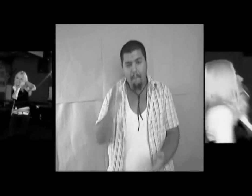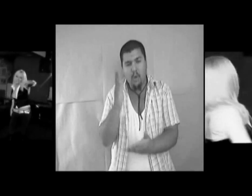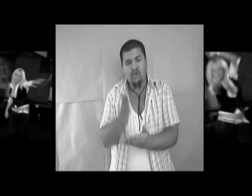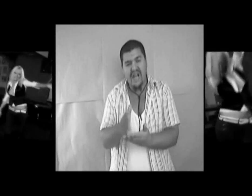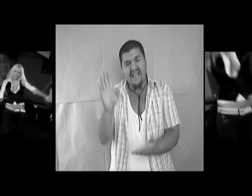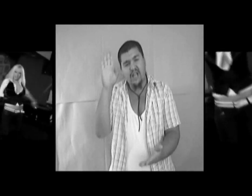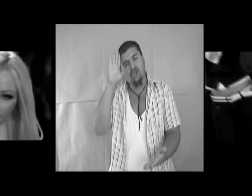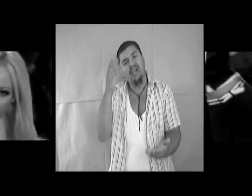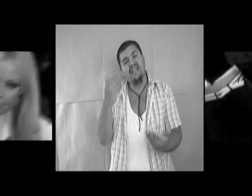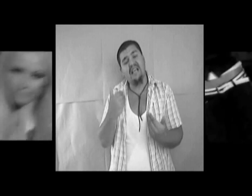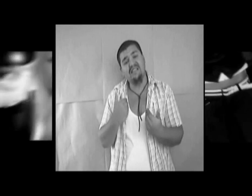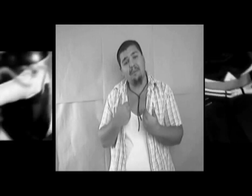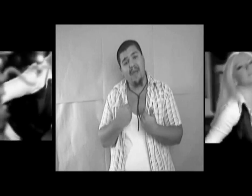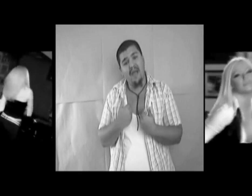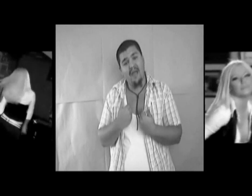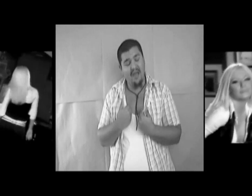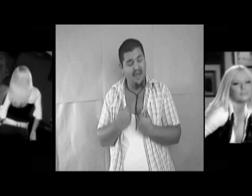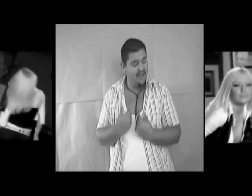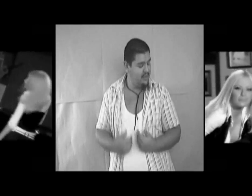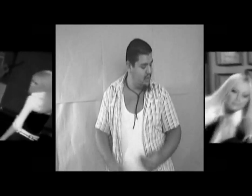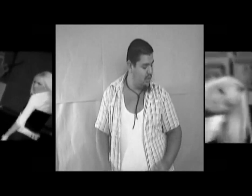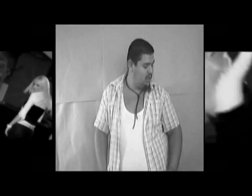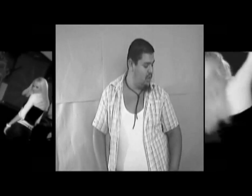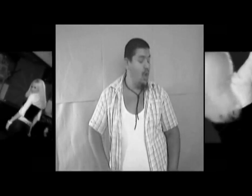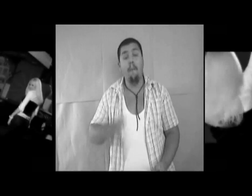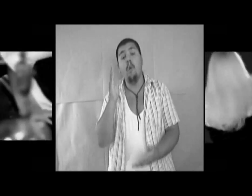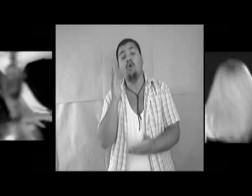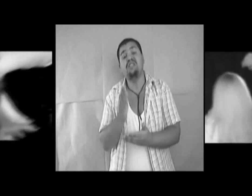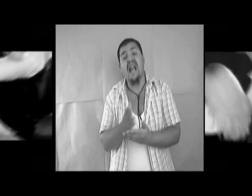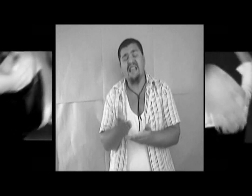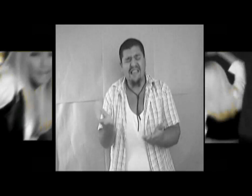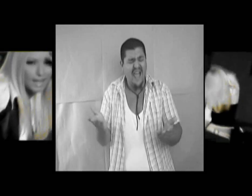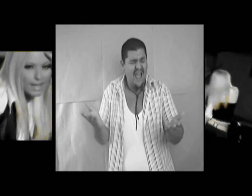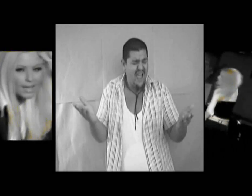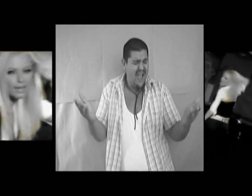последната жена за мен,последната любов за мен the last woman to me, the last love for me